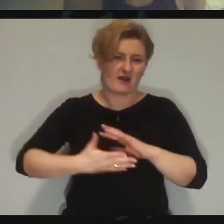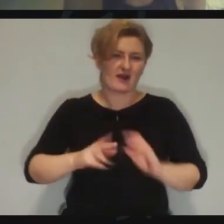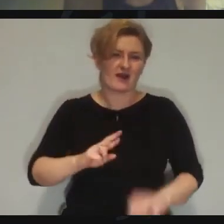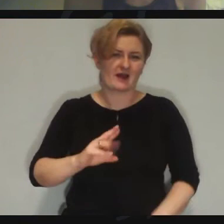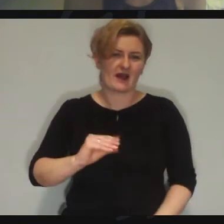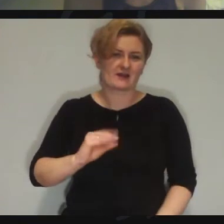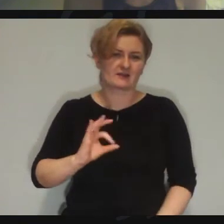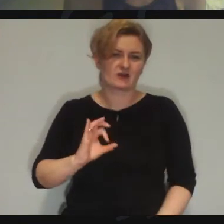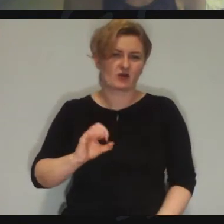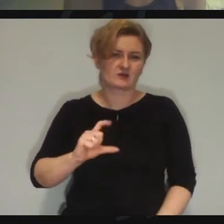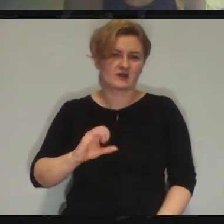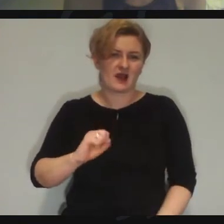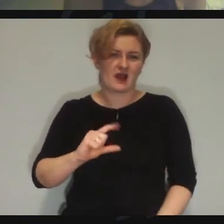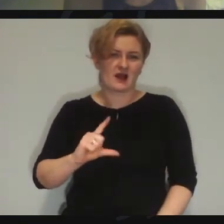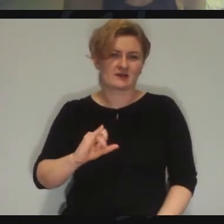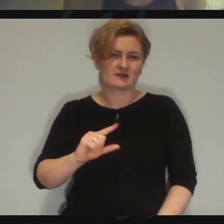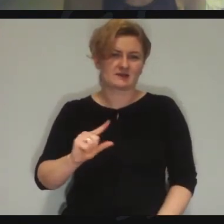To właśnie lubię w tej pracy.